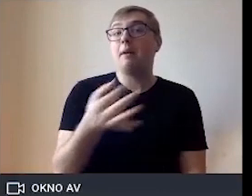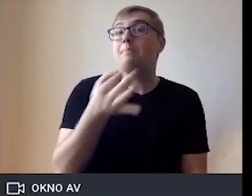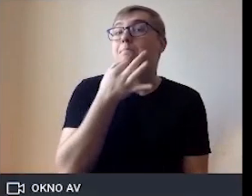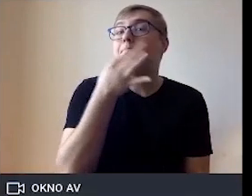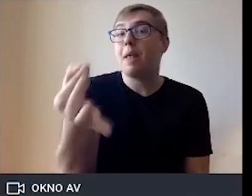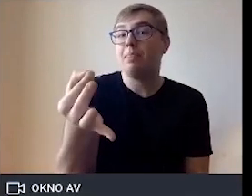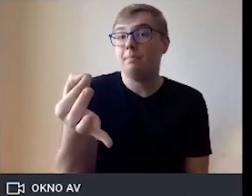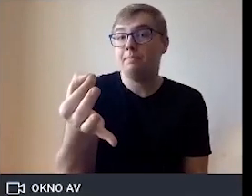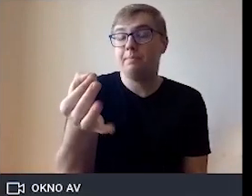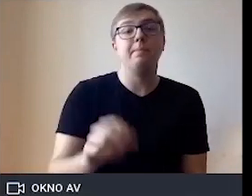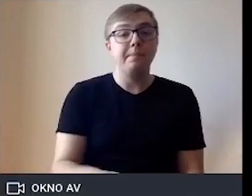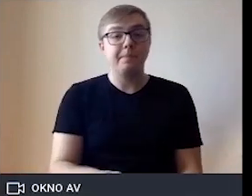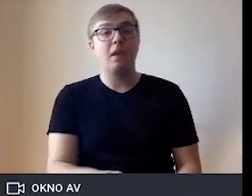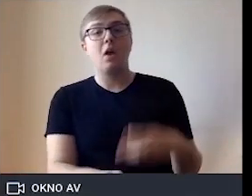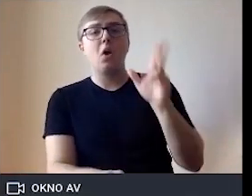albo JA CIĘ PYTAM - tutaj w tym znaku "PYTAM" wiadomo, kogo ja pytam.